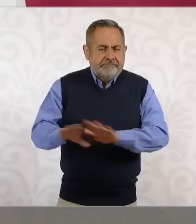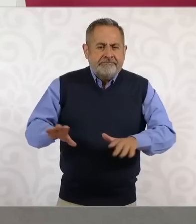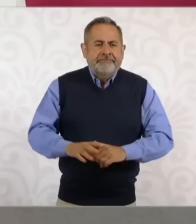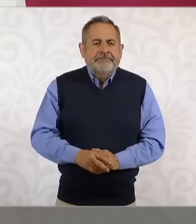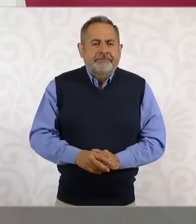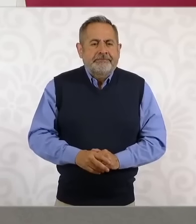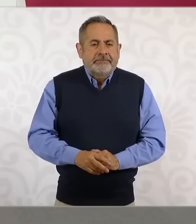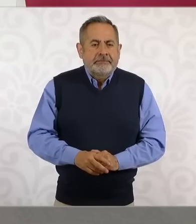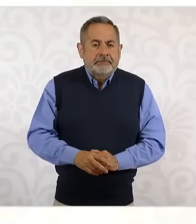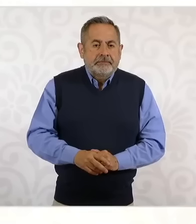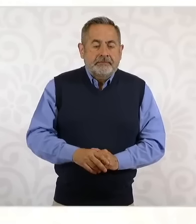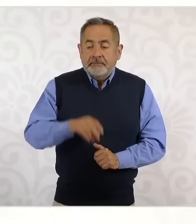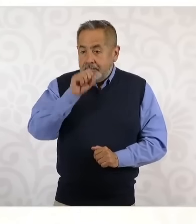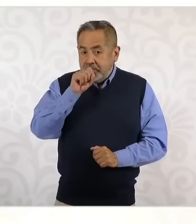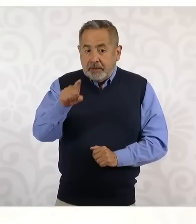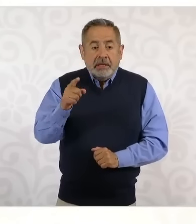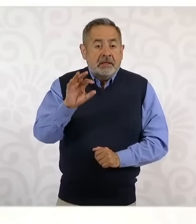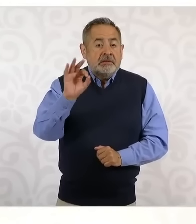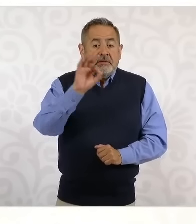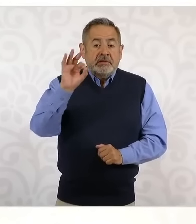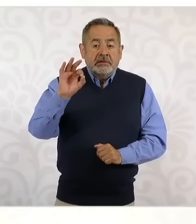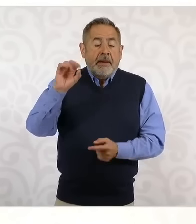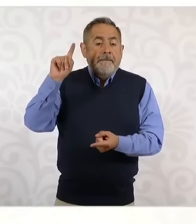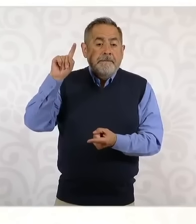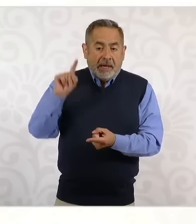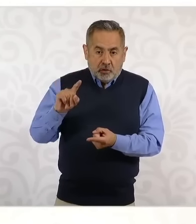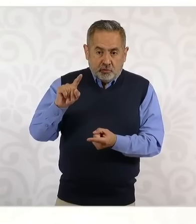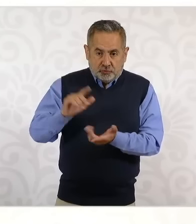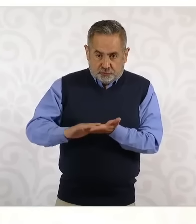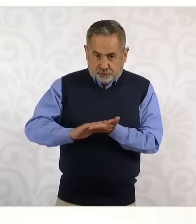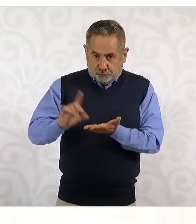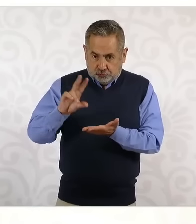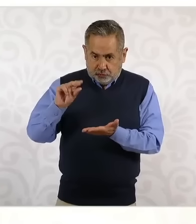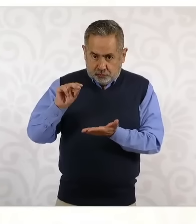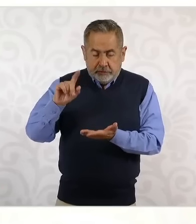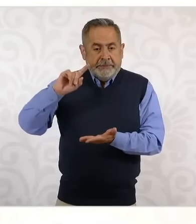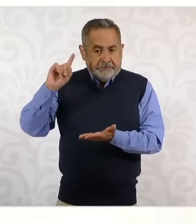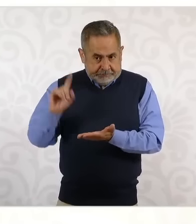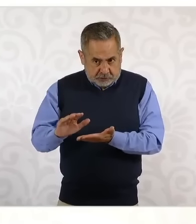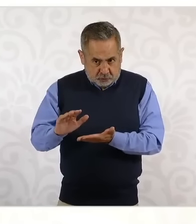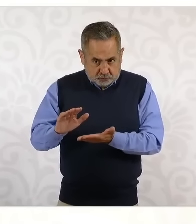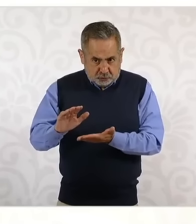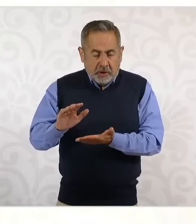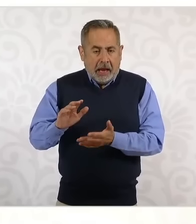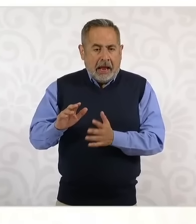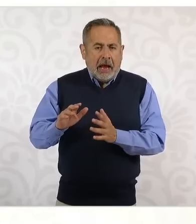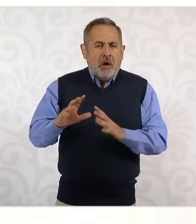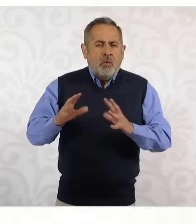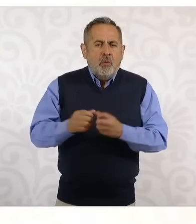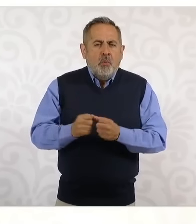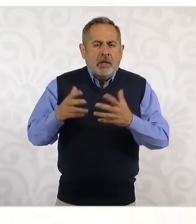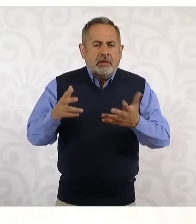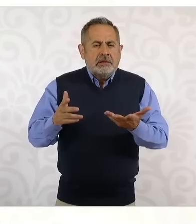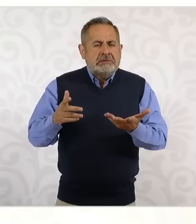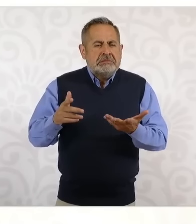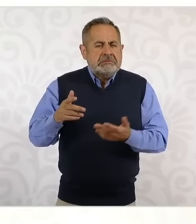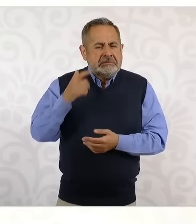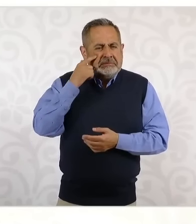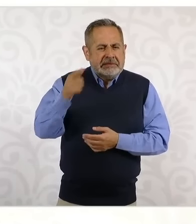Y en el esquema de descuento son 18,907 clientes apoyados, que son 1639 mujeres